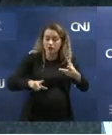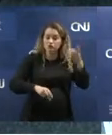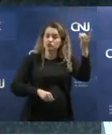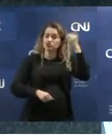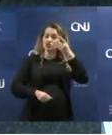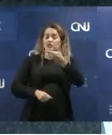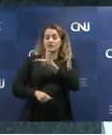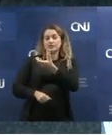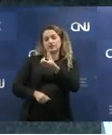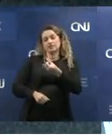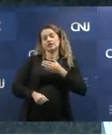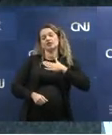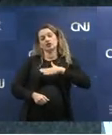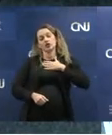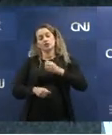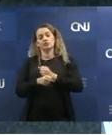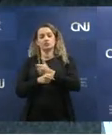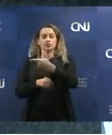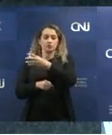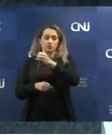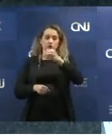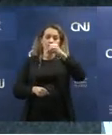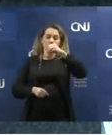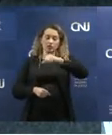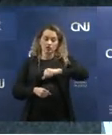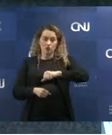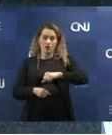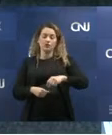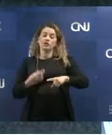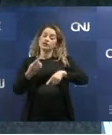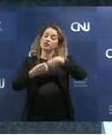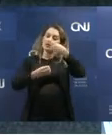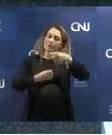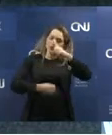Portanto, depois da decisão da revogação